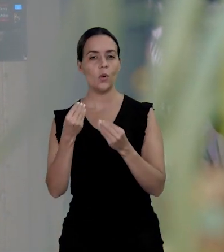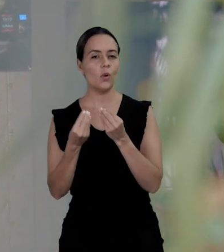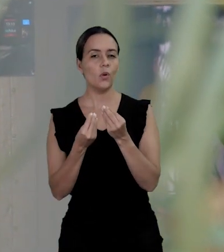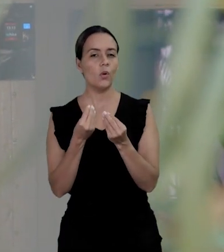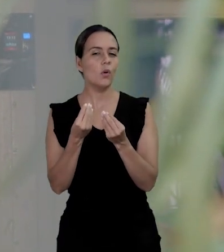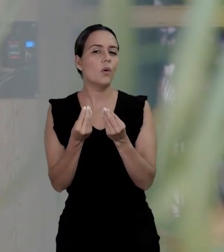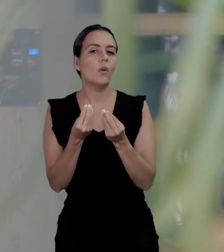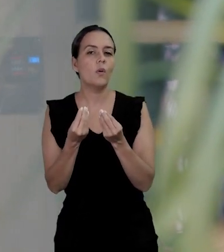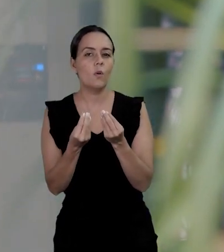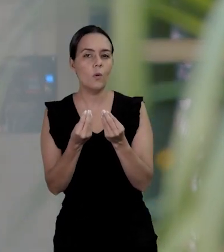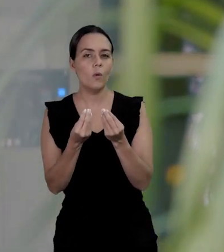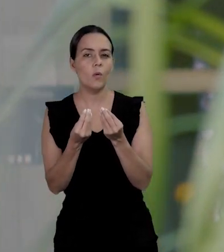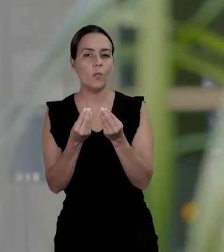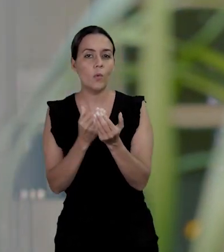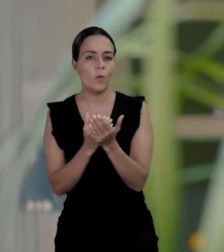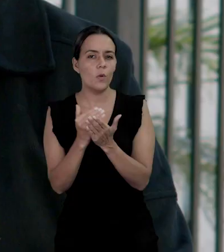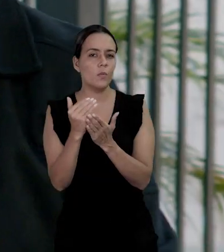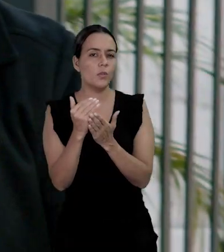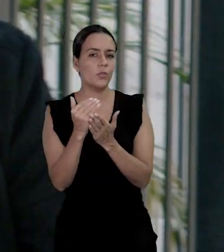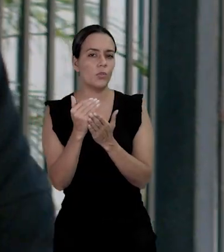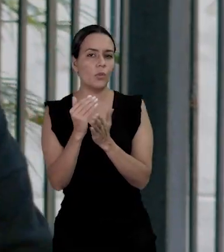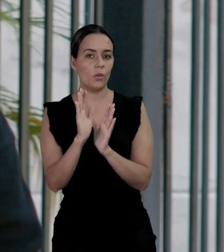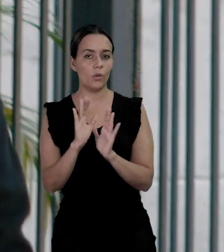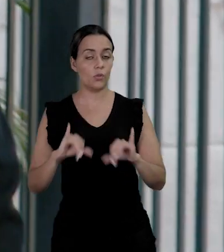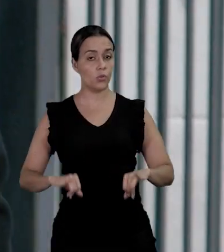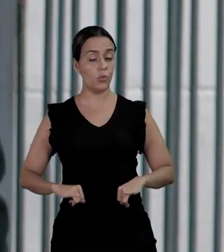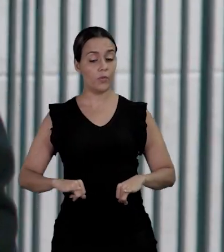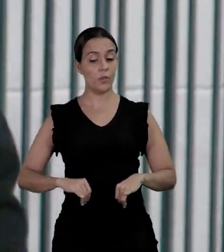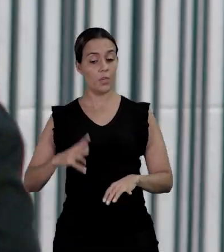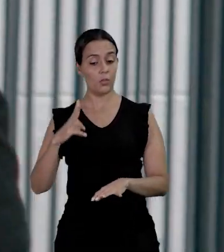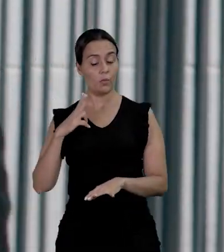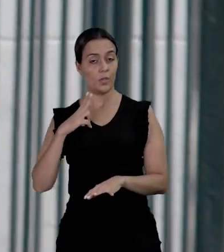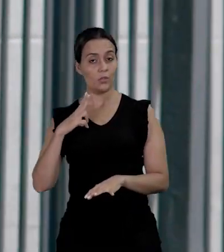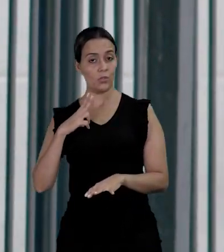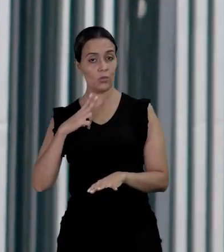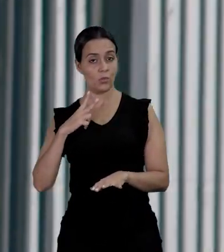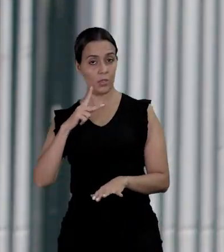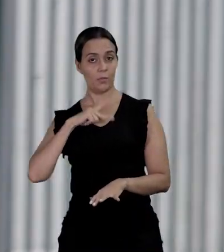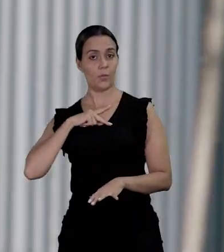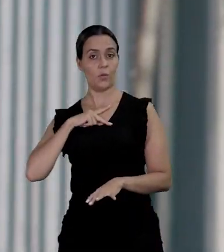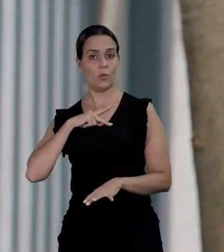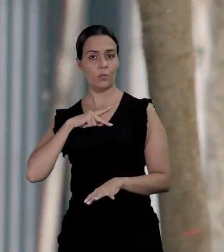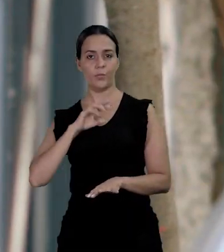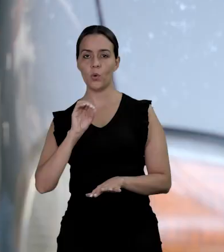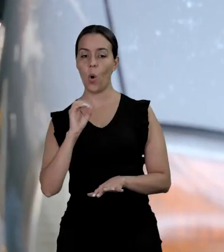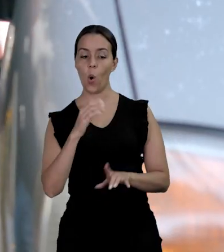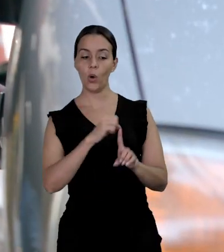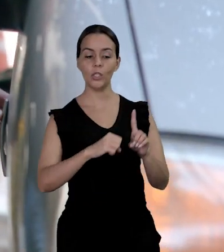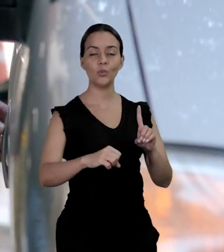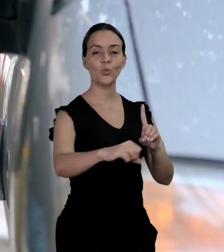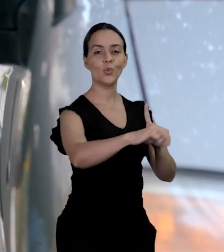é da alçada de uma singularidade, de algo que é nosso, e aquilo que não, e aquilo que é causado desde fora,